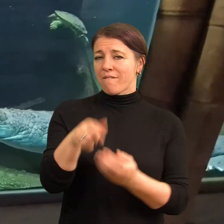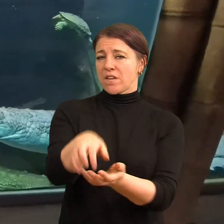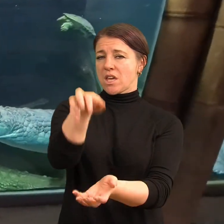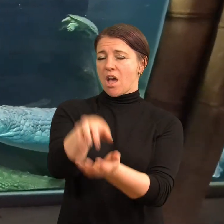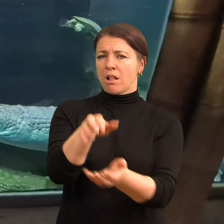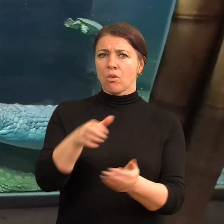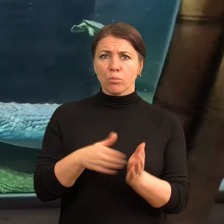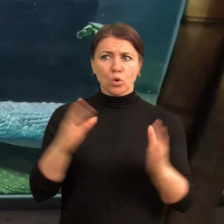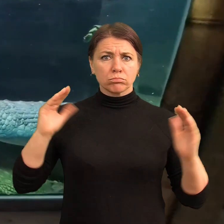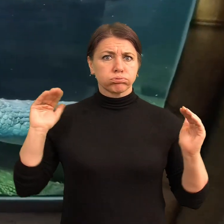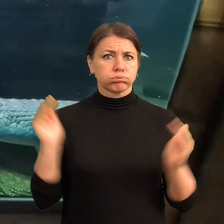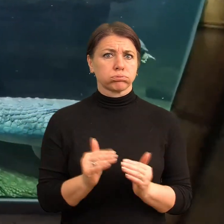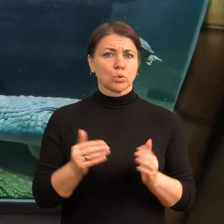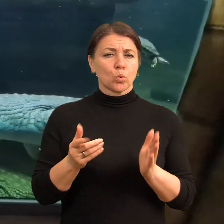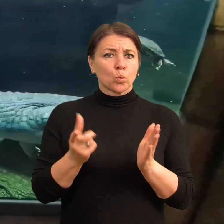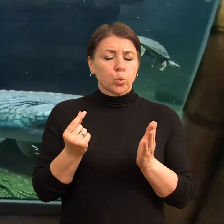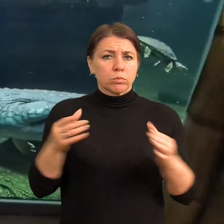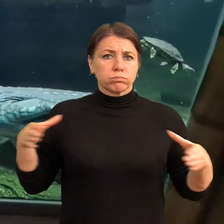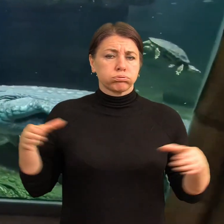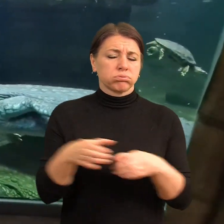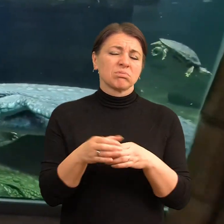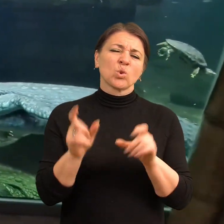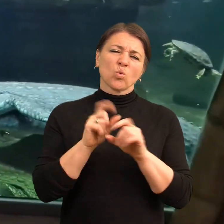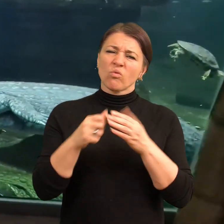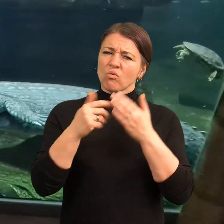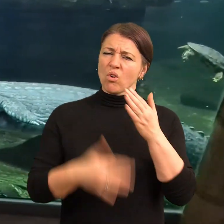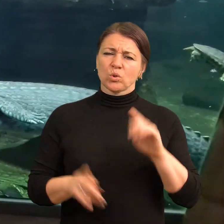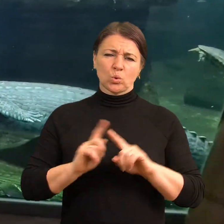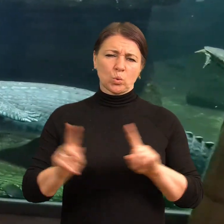Důvodů pro tak dramatický pokles jejich populace je hned několik.